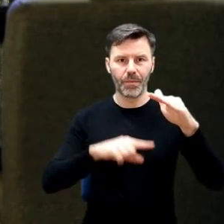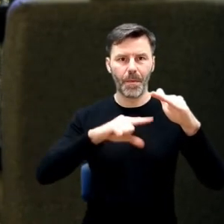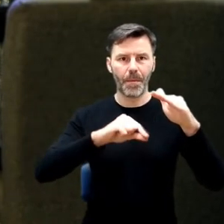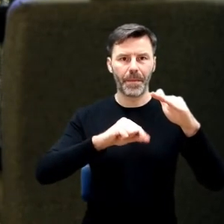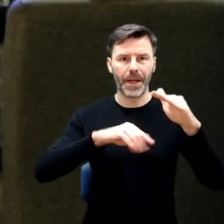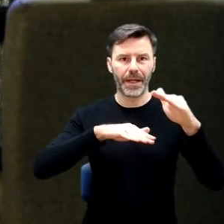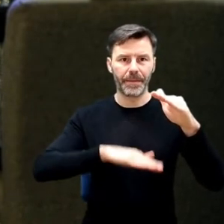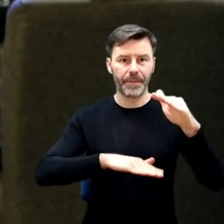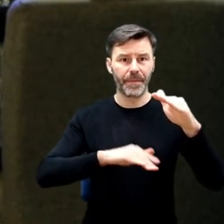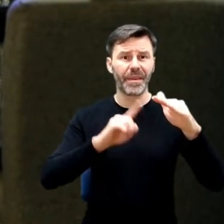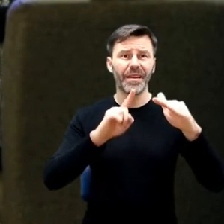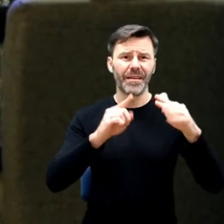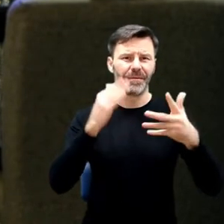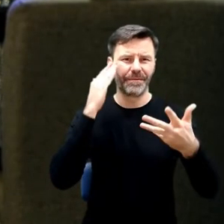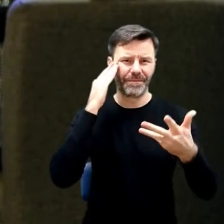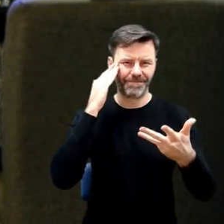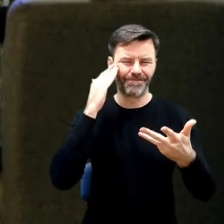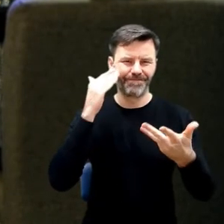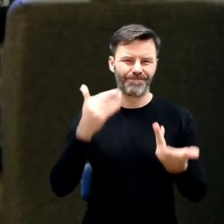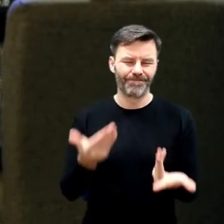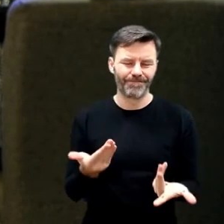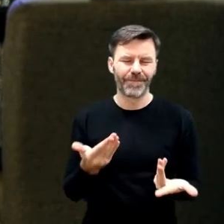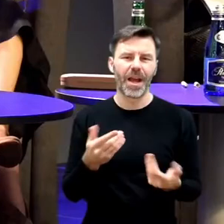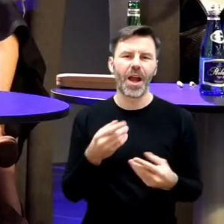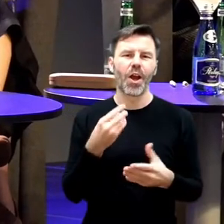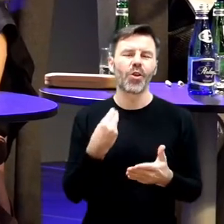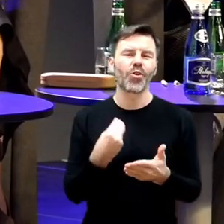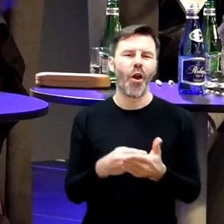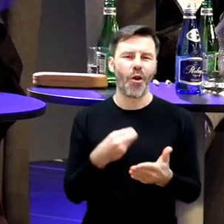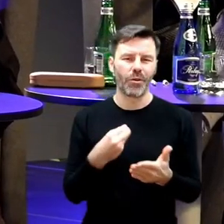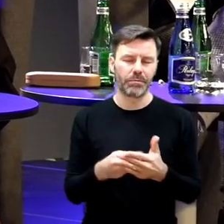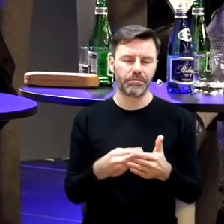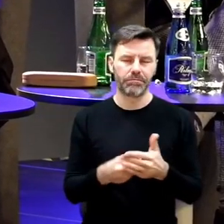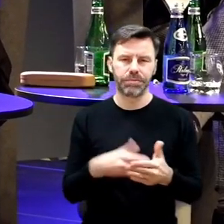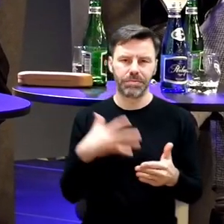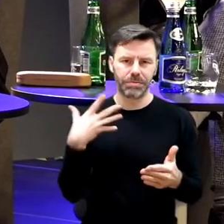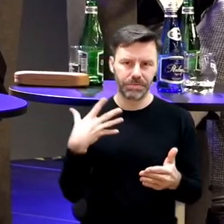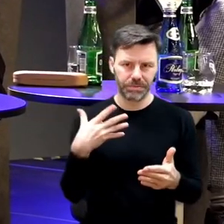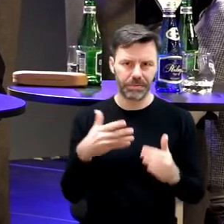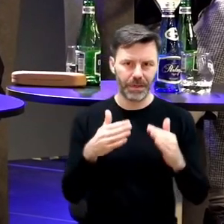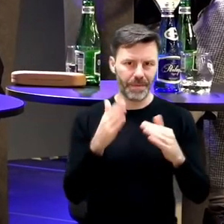że ten koszt wybudowania mieszkania nam znacząco rośnie,